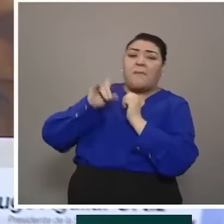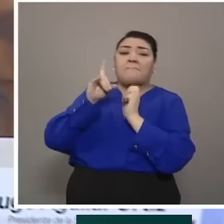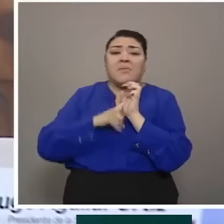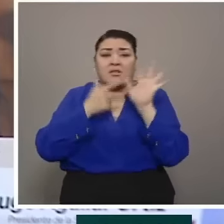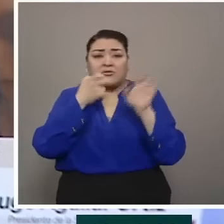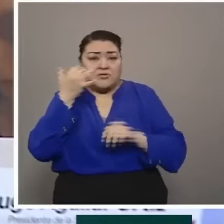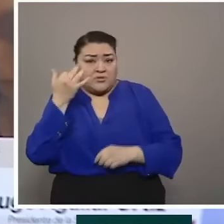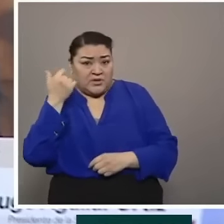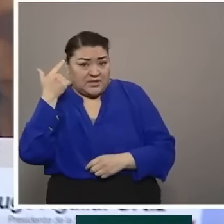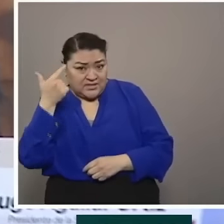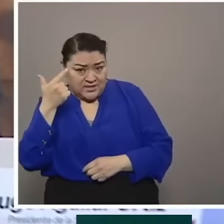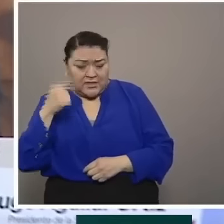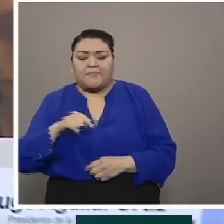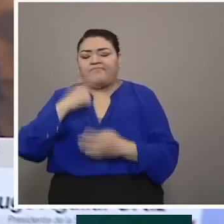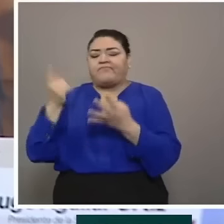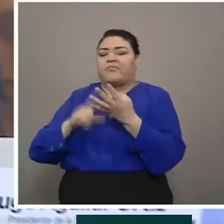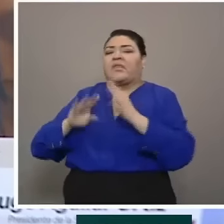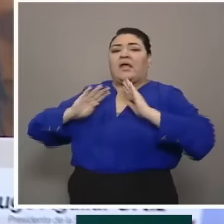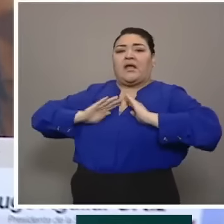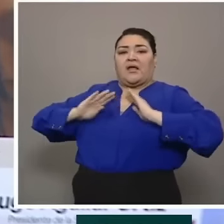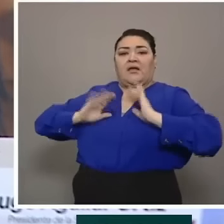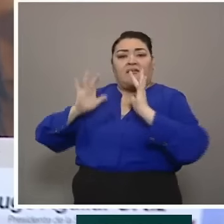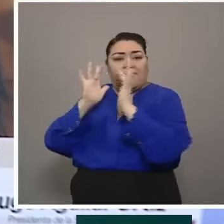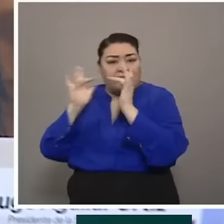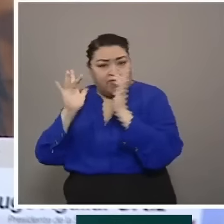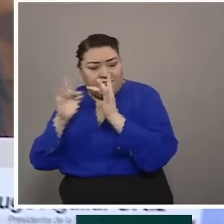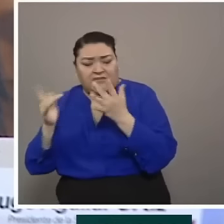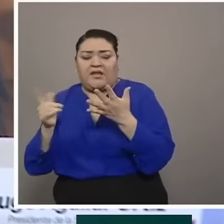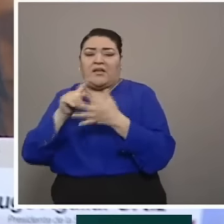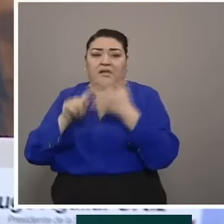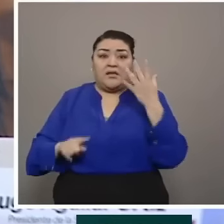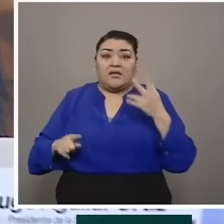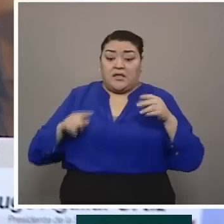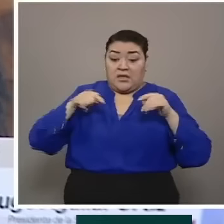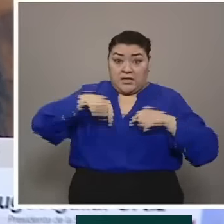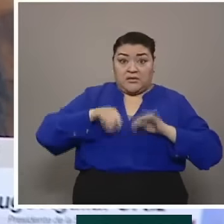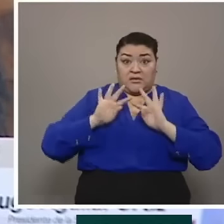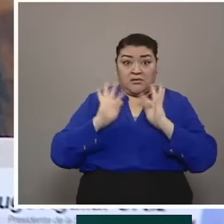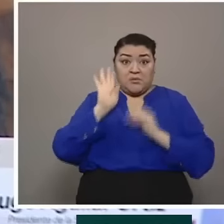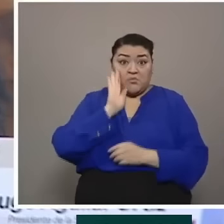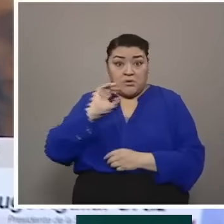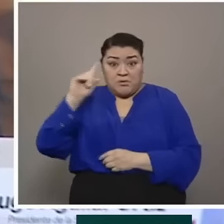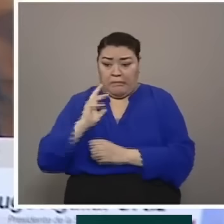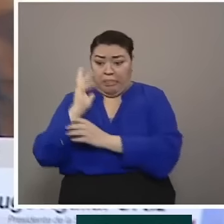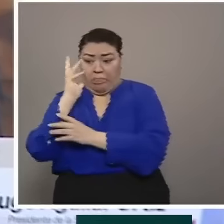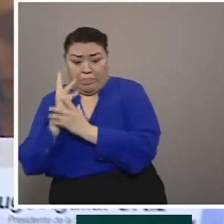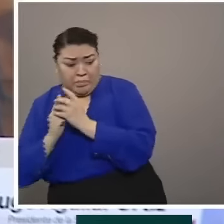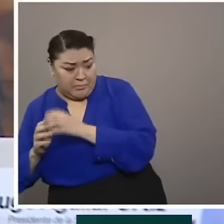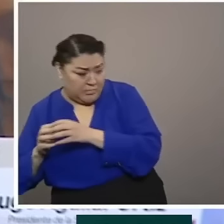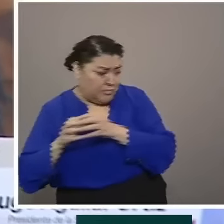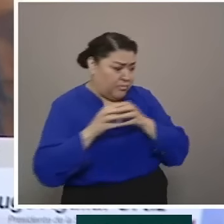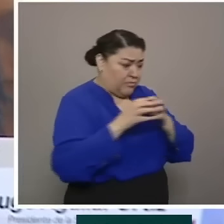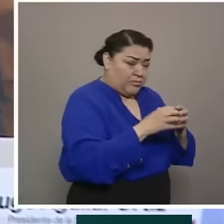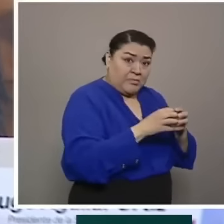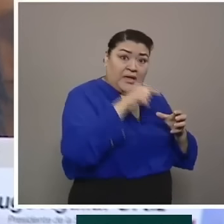del ejército francés. La huida buscó en todo momento preservar la institucionalidad republicana